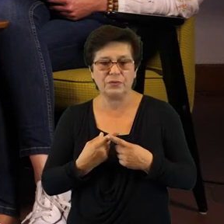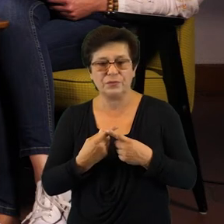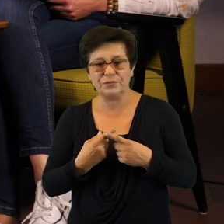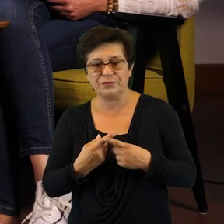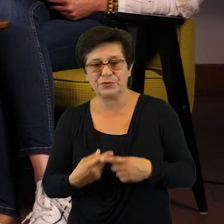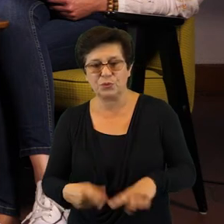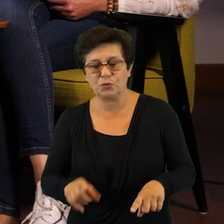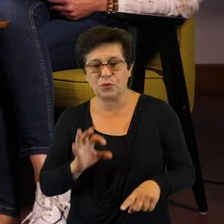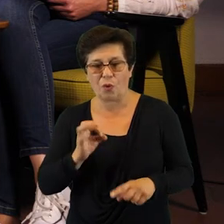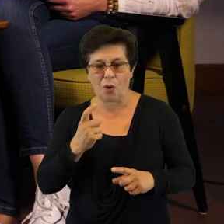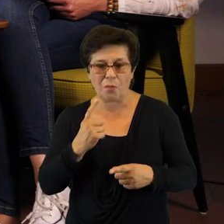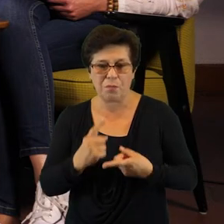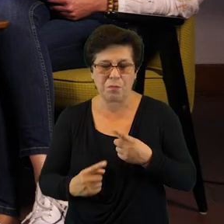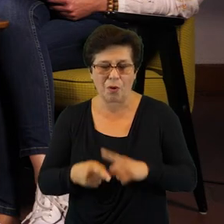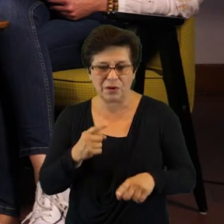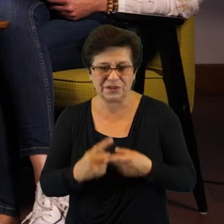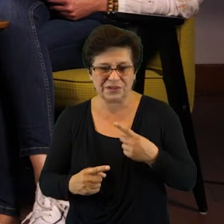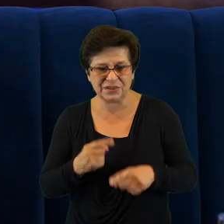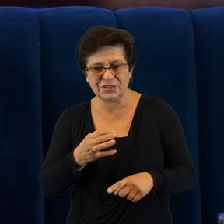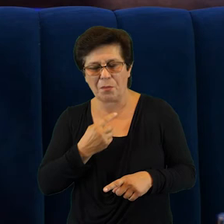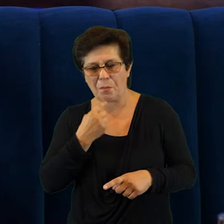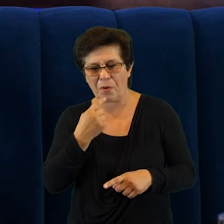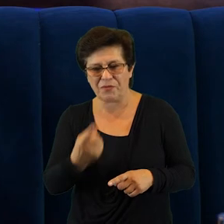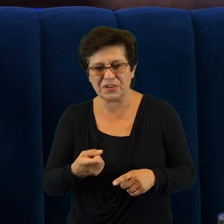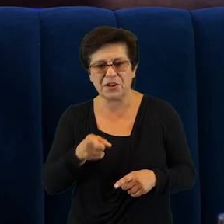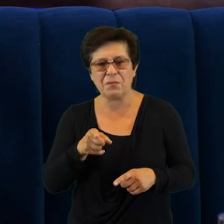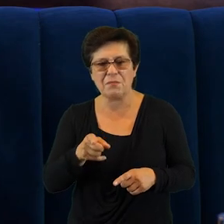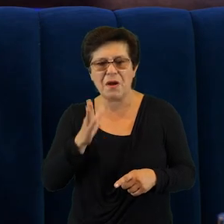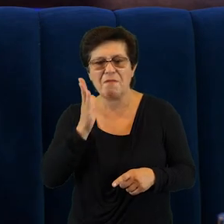właściwie w mieszkaniu Antoniego Słonimskiego,